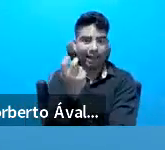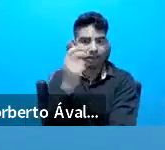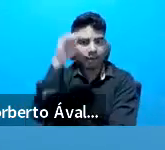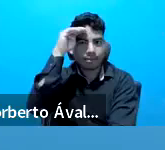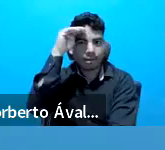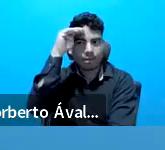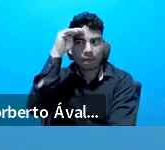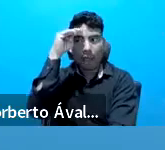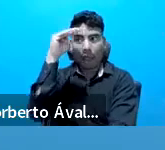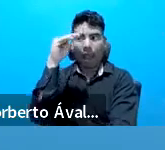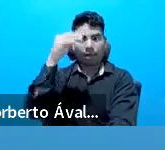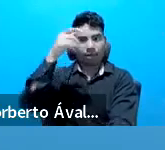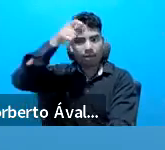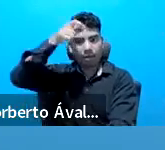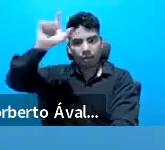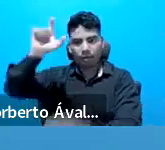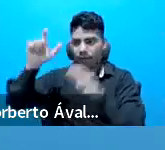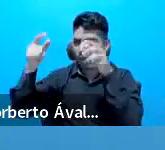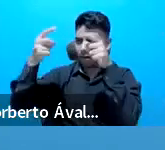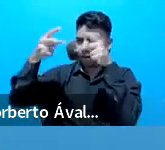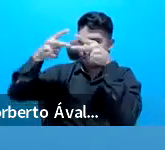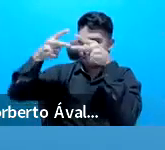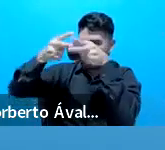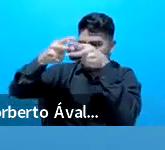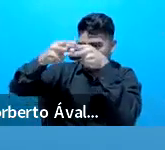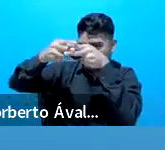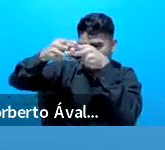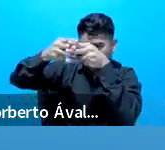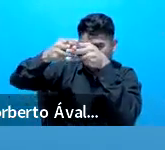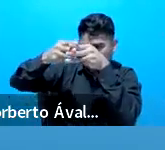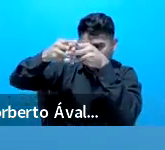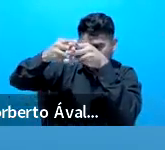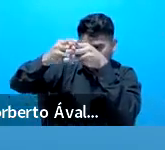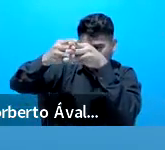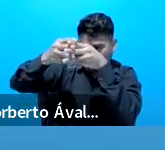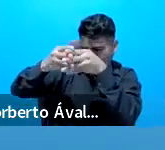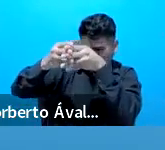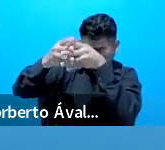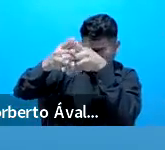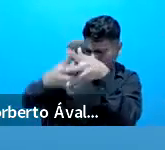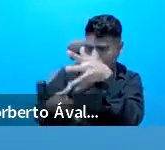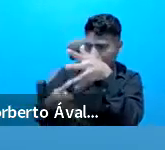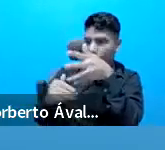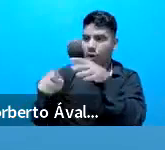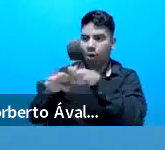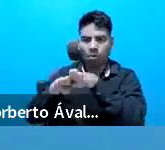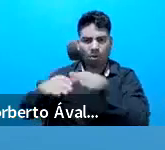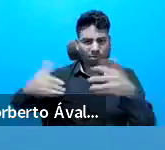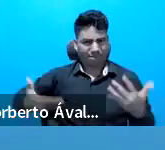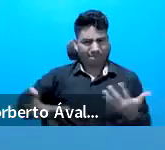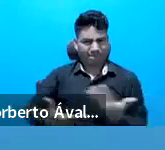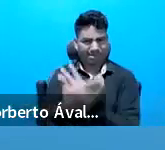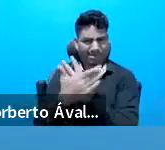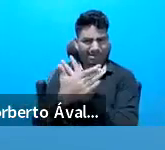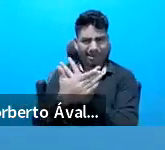pensamiento? nos preguntamos si las estructuras lógicas se van de noche n de nacimiento, ese pensamiento, n de nacimiento, ese pensamiento lógico se da de nacimiento o se